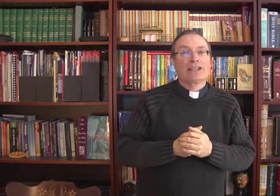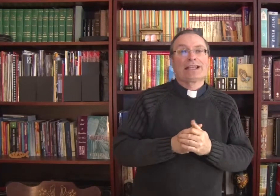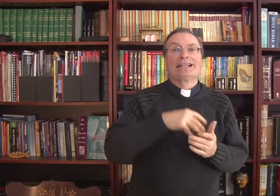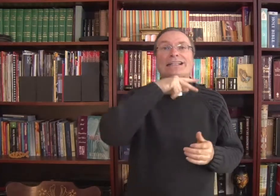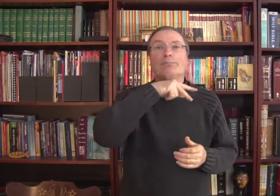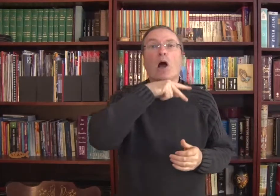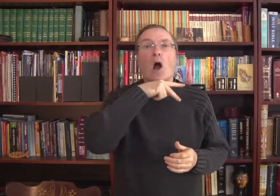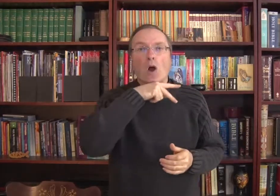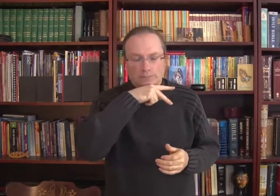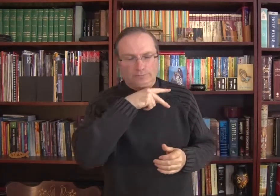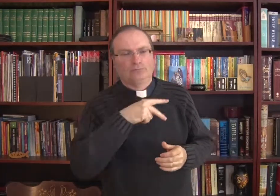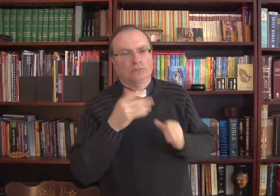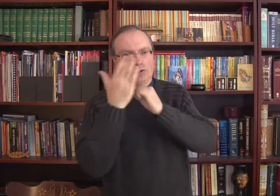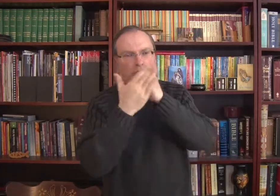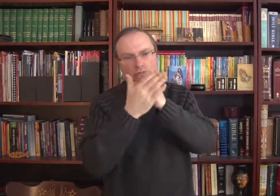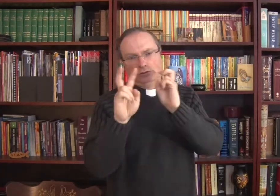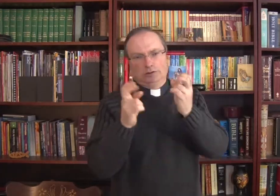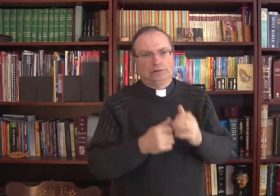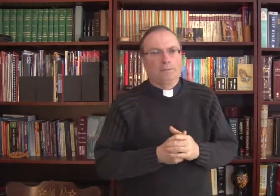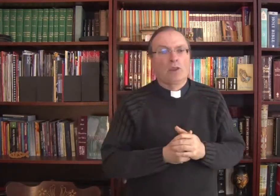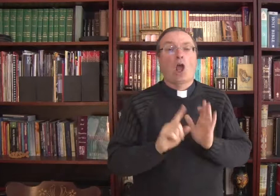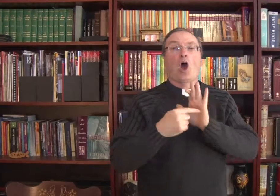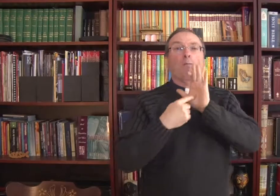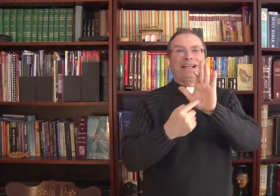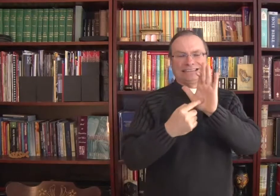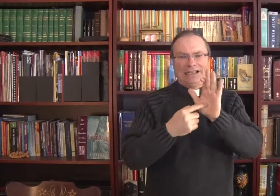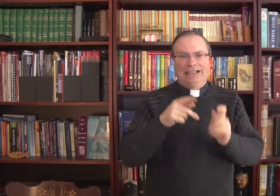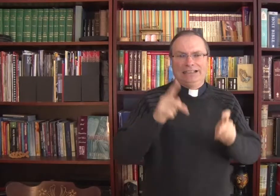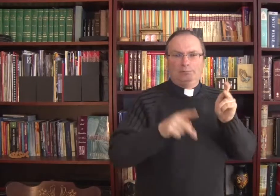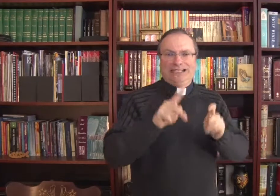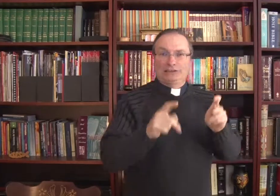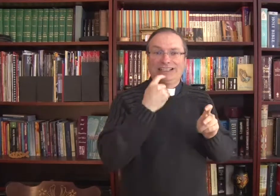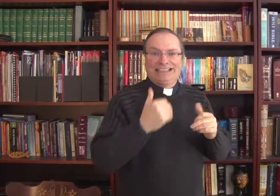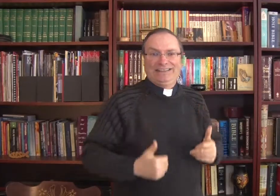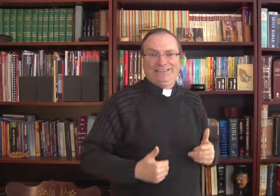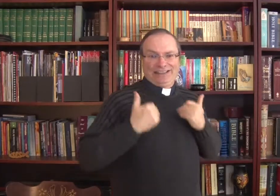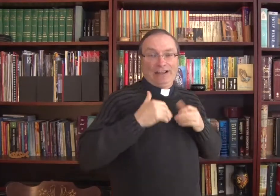Les porcs représentent les personnes qui vivent